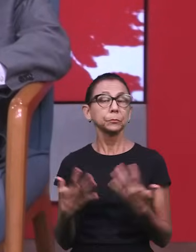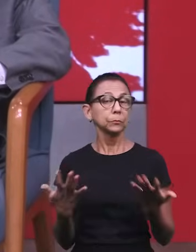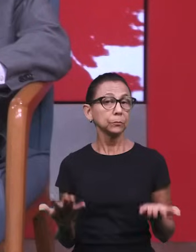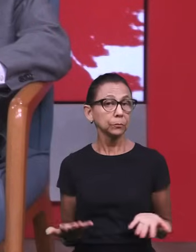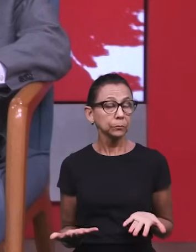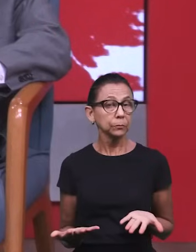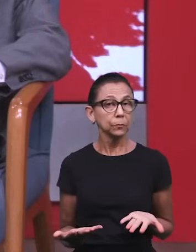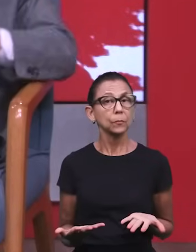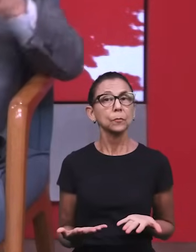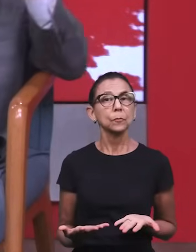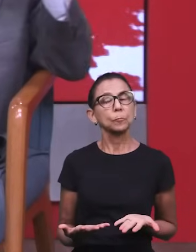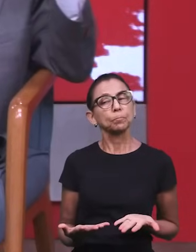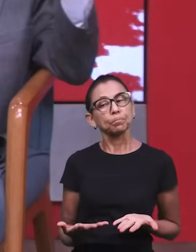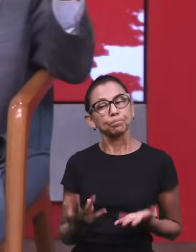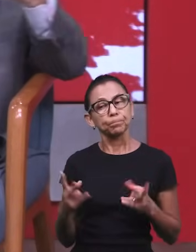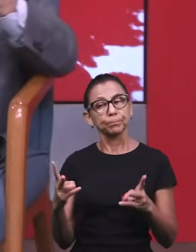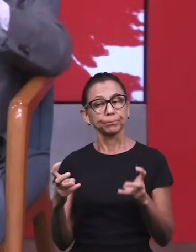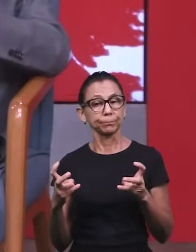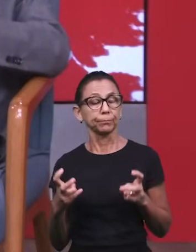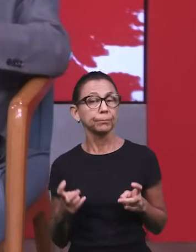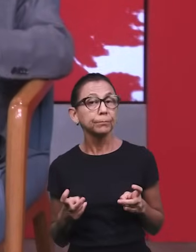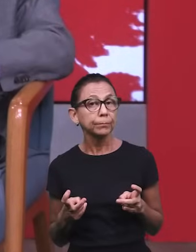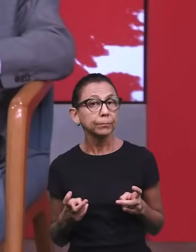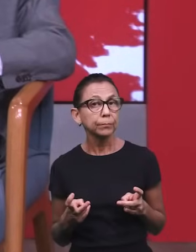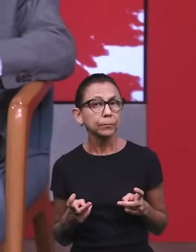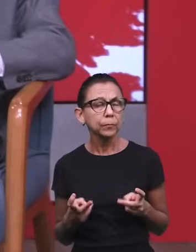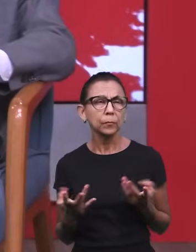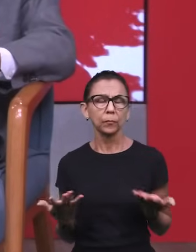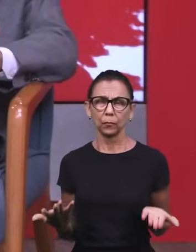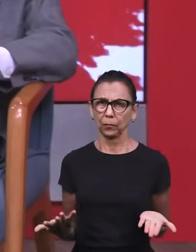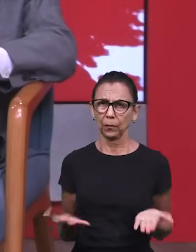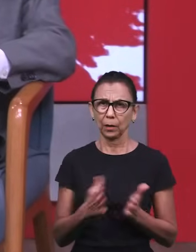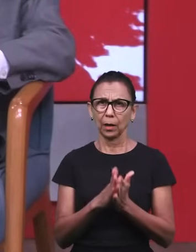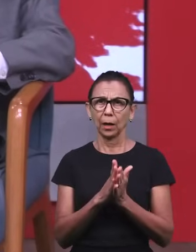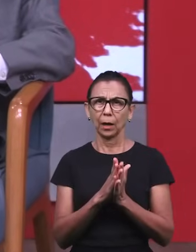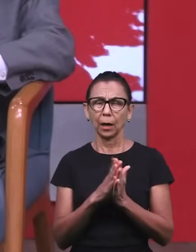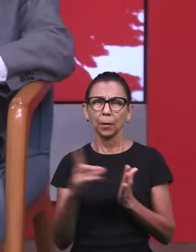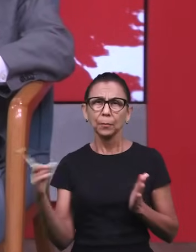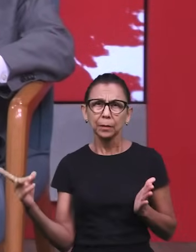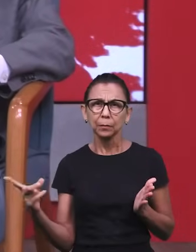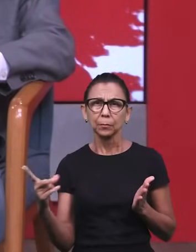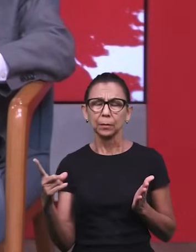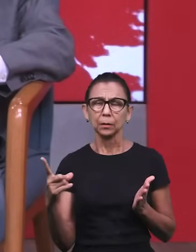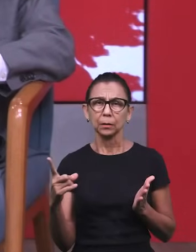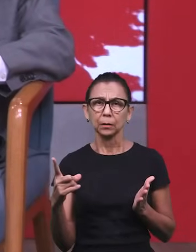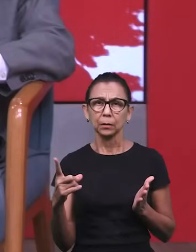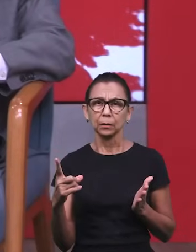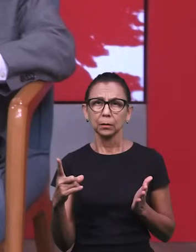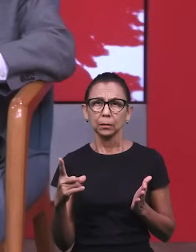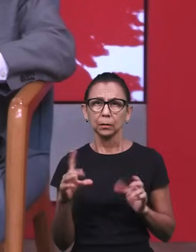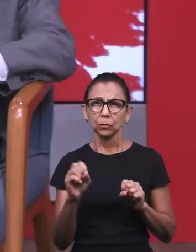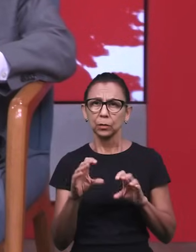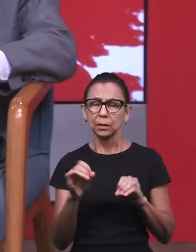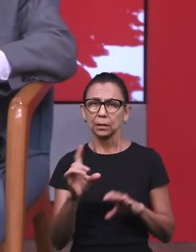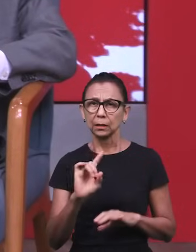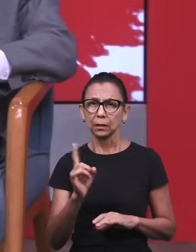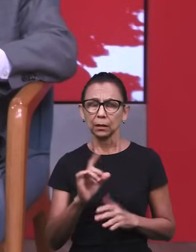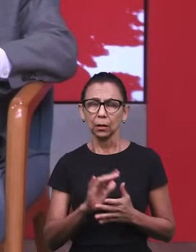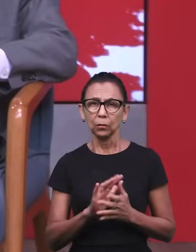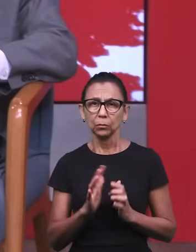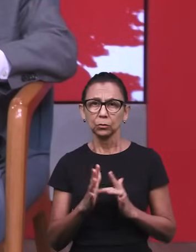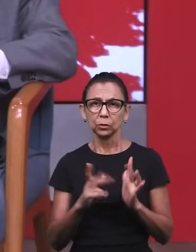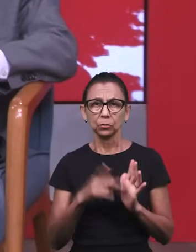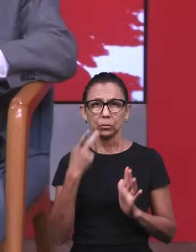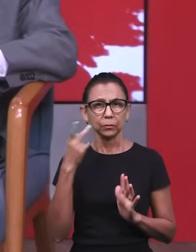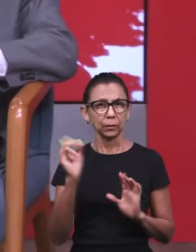quando nós olhamos para isso Será que isso não tá na bíblia Jesus falou a respeito disso Jesus